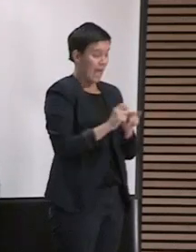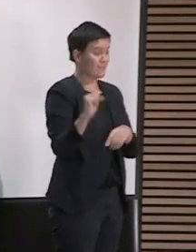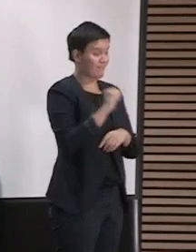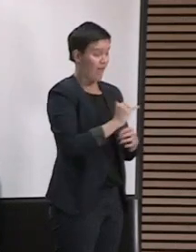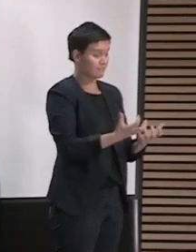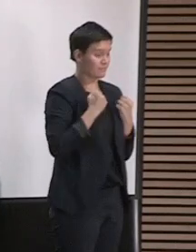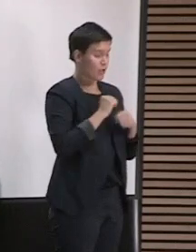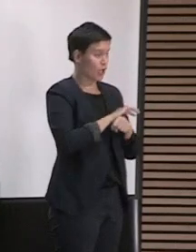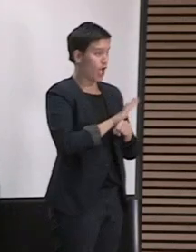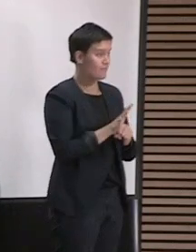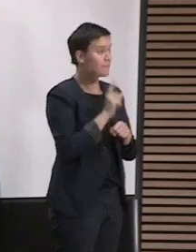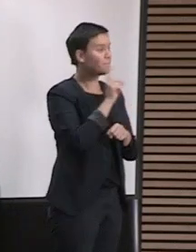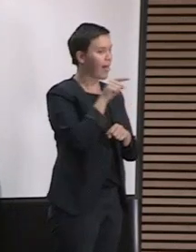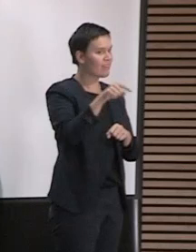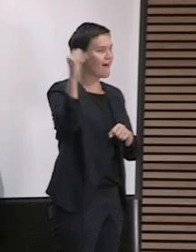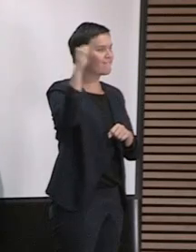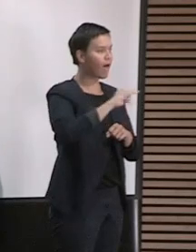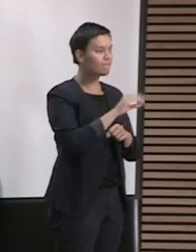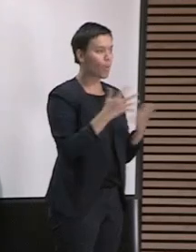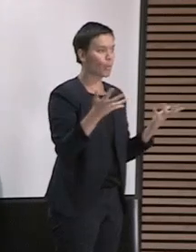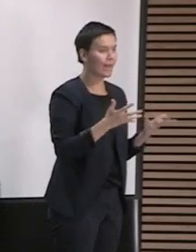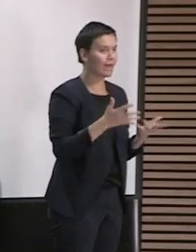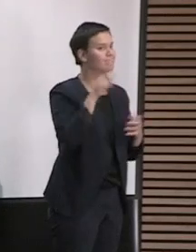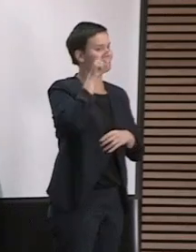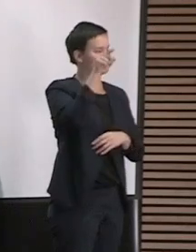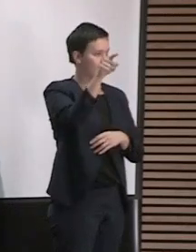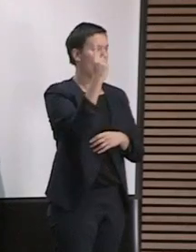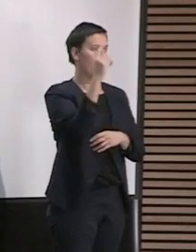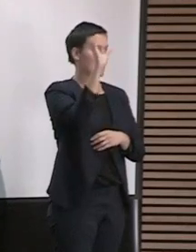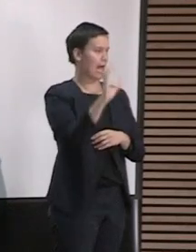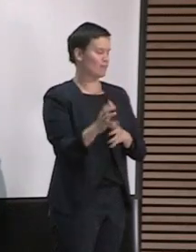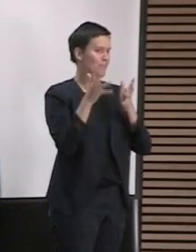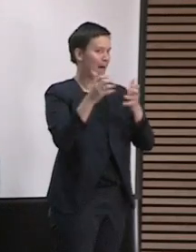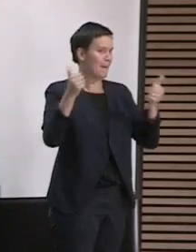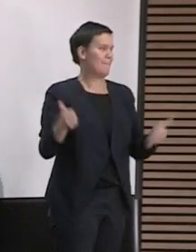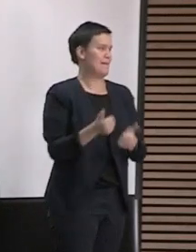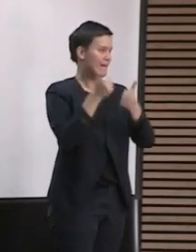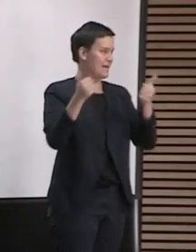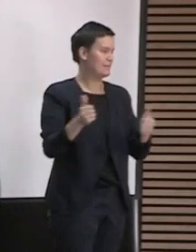kei a ia engari he mea wawe ano ia tohua mai te tino. He